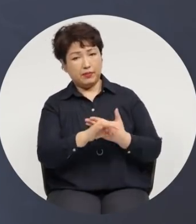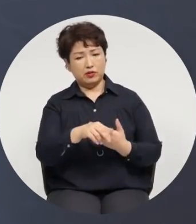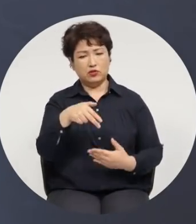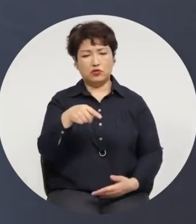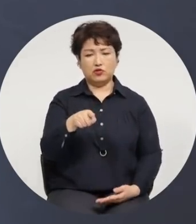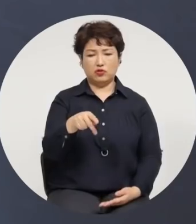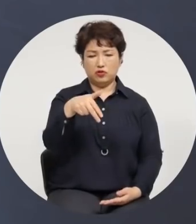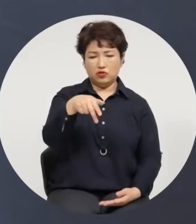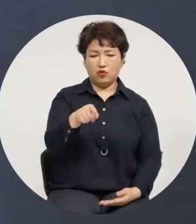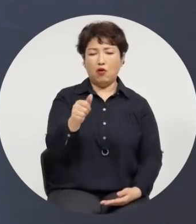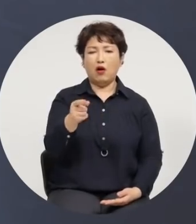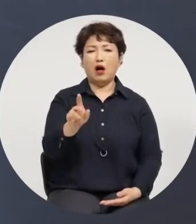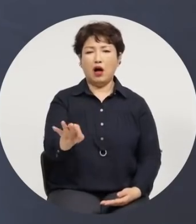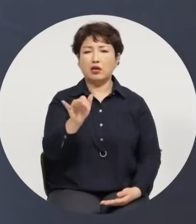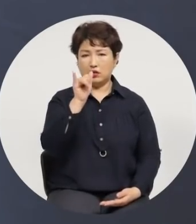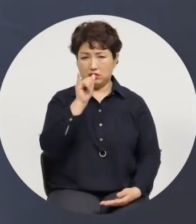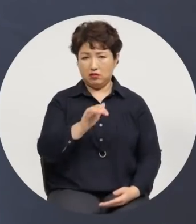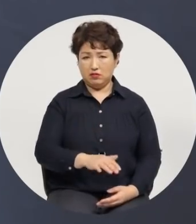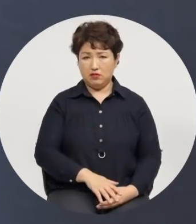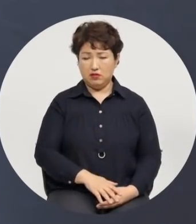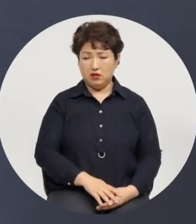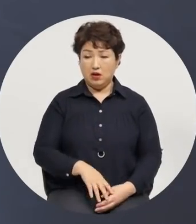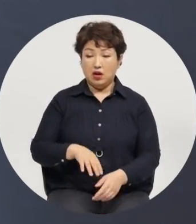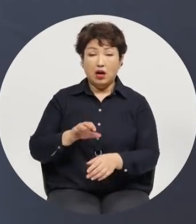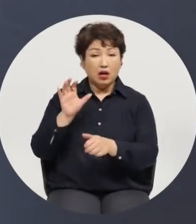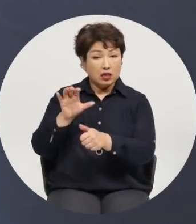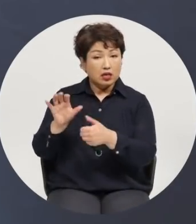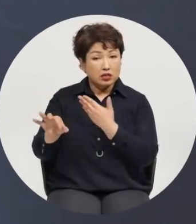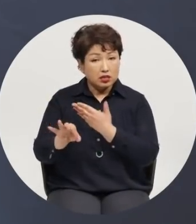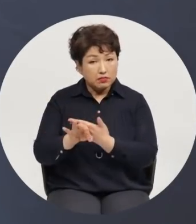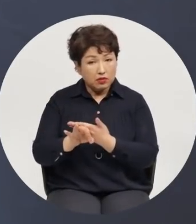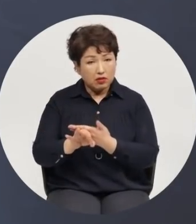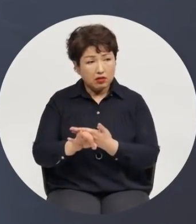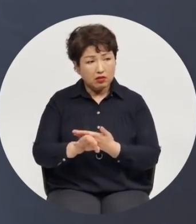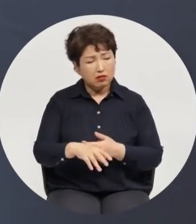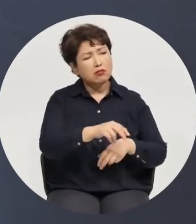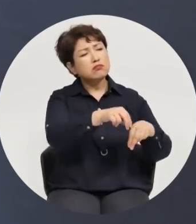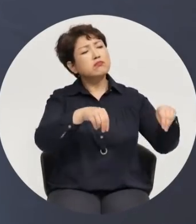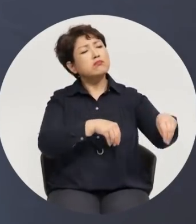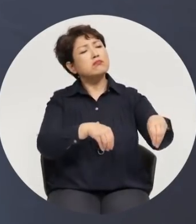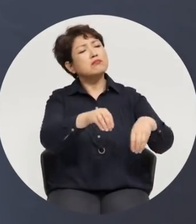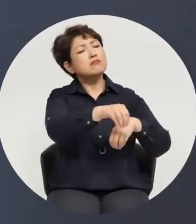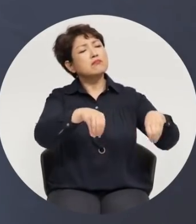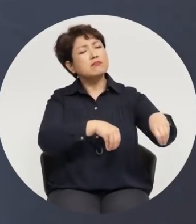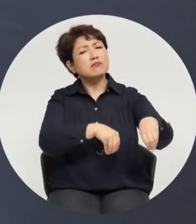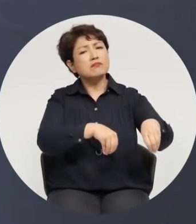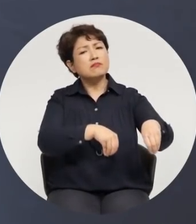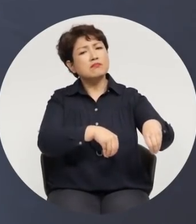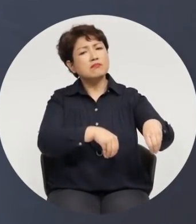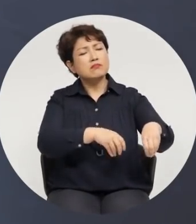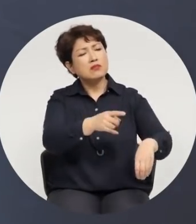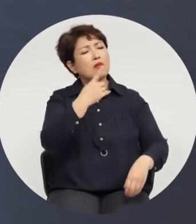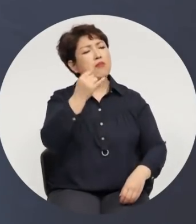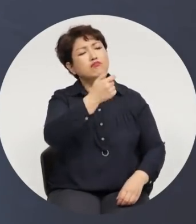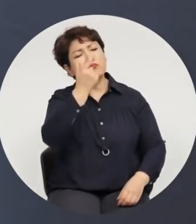아이는 속으로 '엄마는? '엄마는 뭐 잘한다고?' '엄마는 안 그러나?' 이렇게 생각합니다